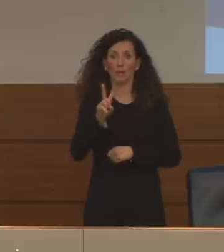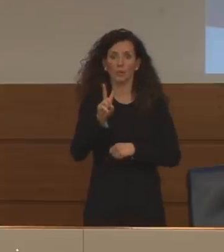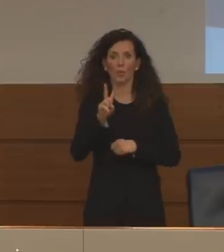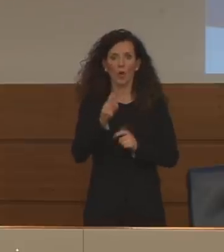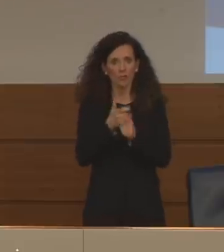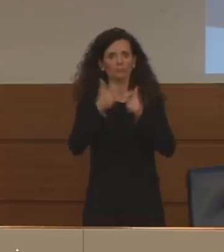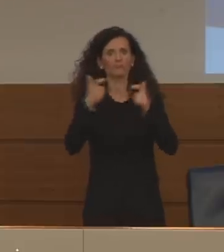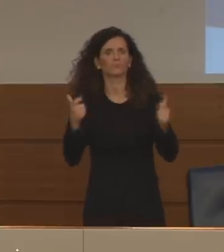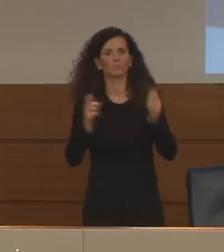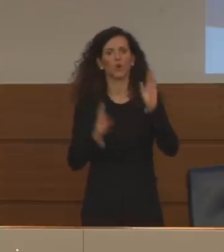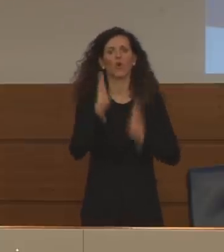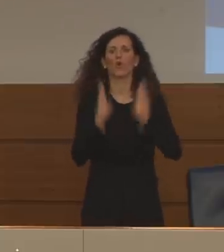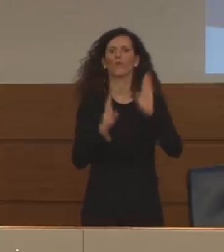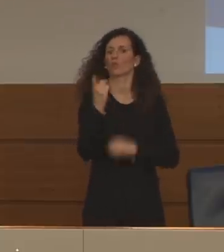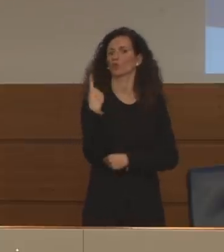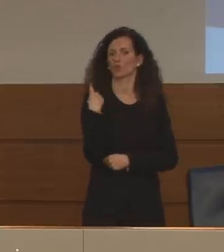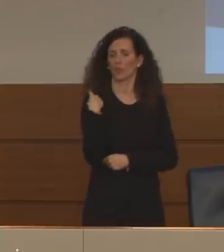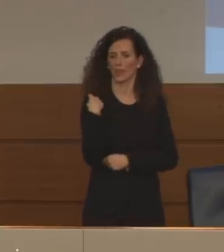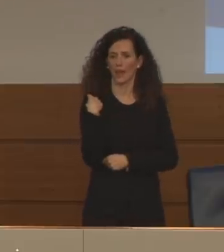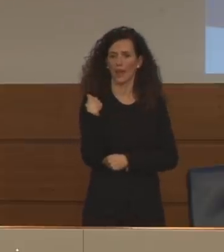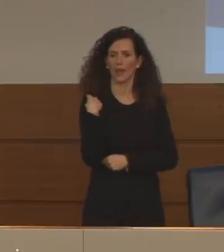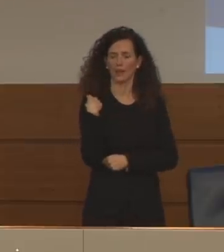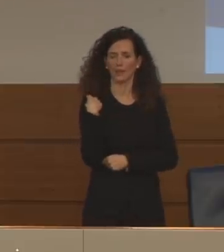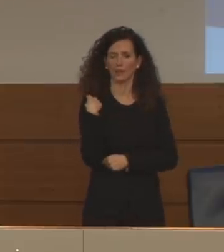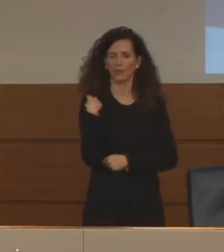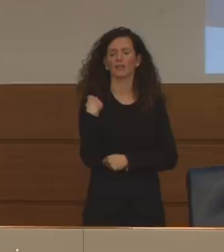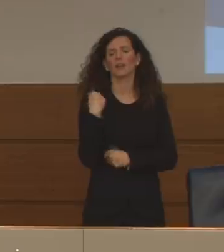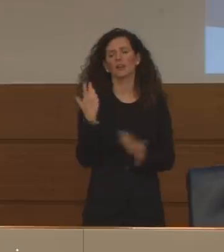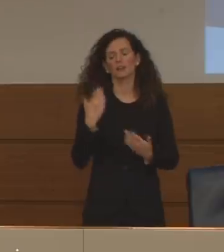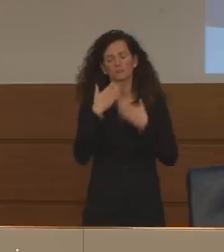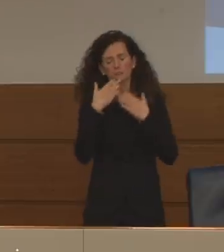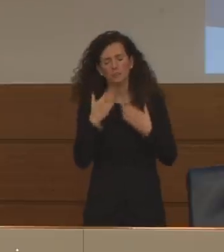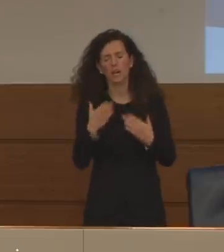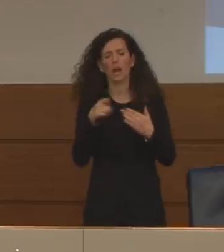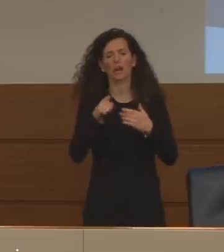questo a testimonianza dello sforzo straordinario che sta facendo la nostra